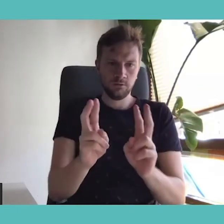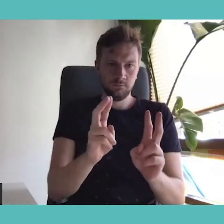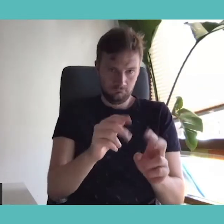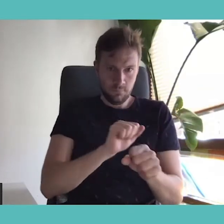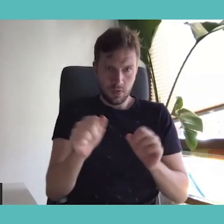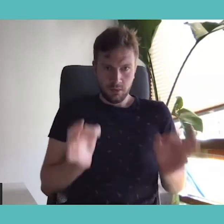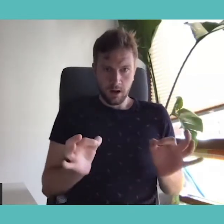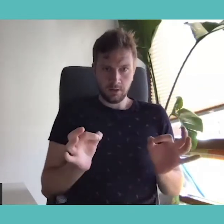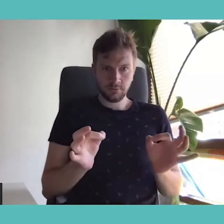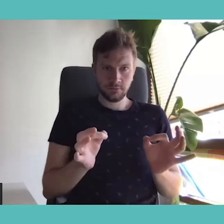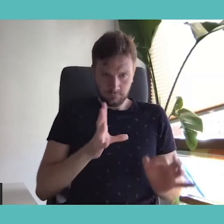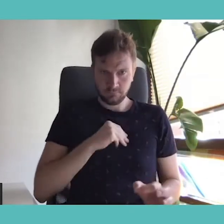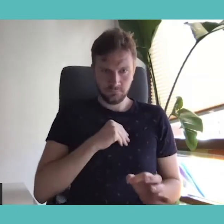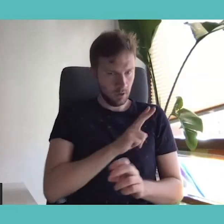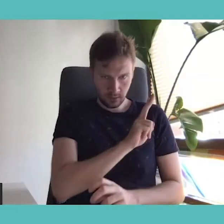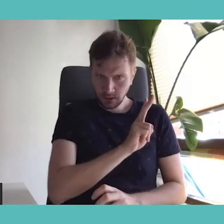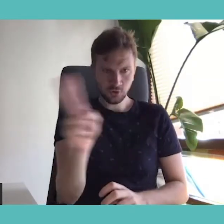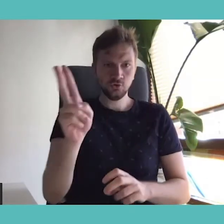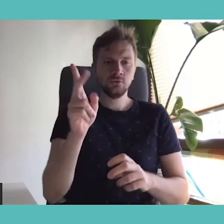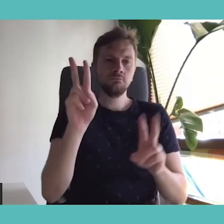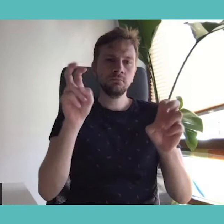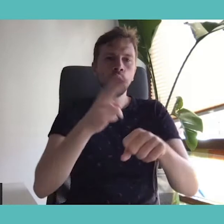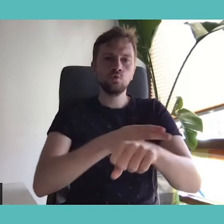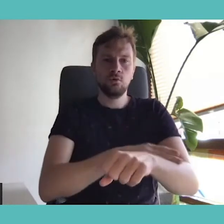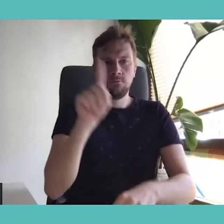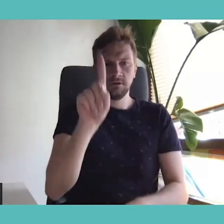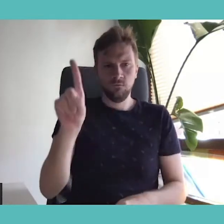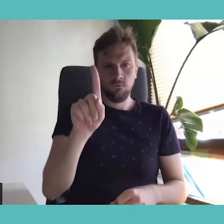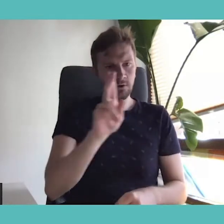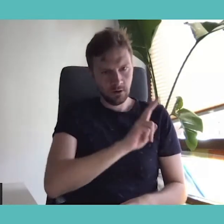Tak, jest teraz taka możliwość w każdym urzędzie państwowym.